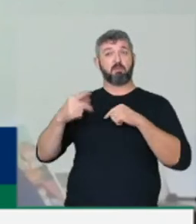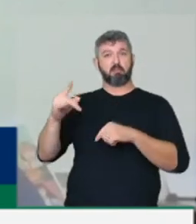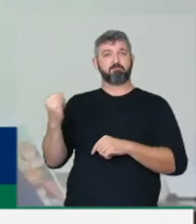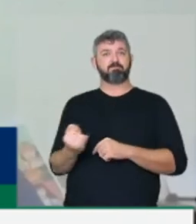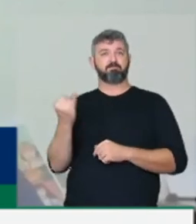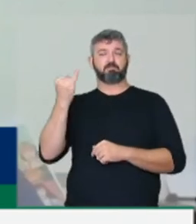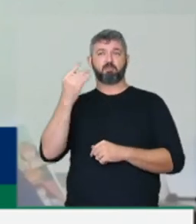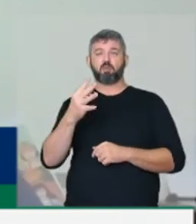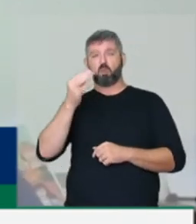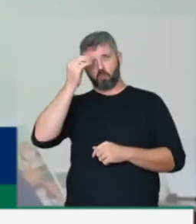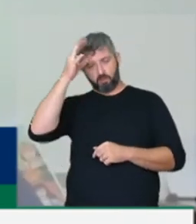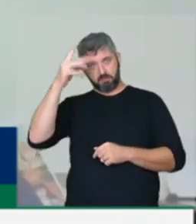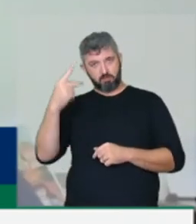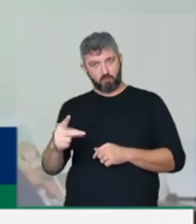PRÁTICAS A IMPORTÂNCIA DOS